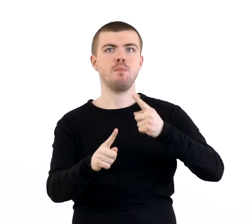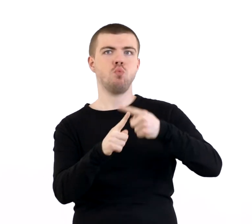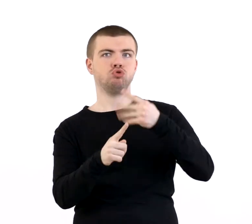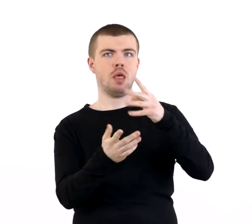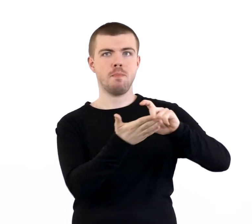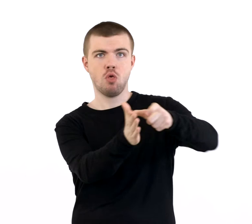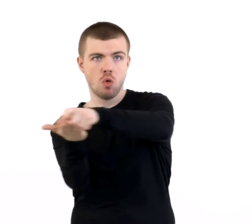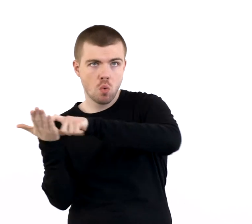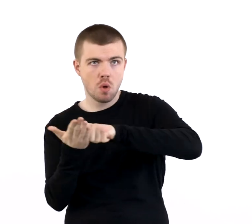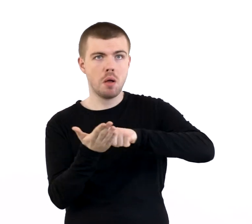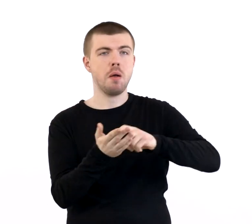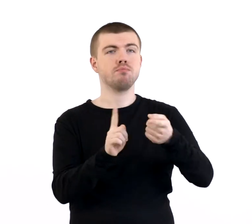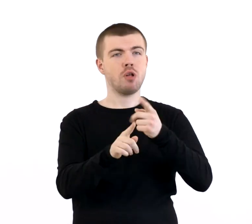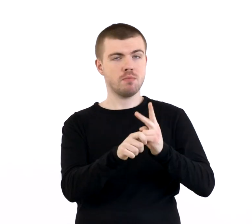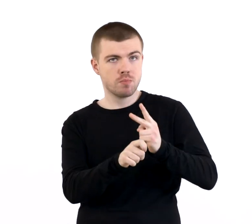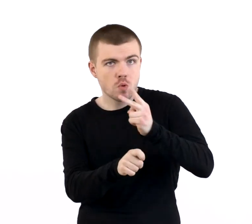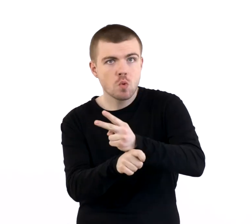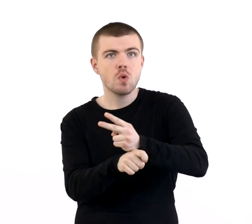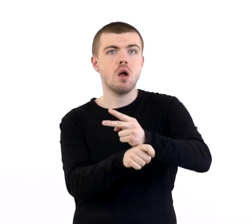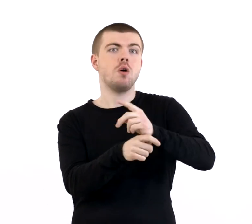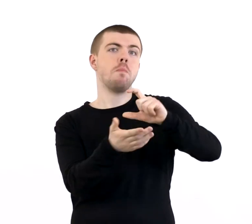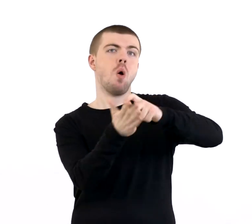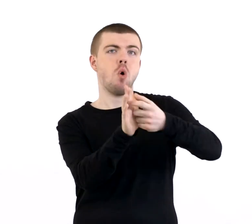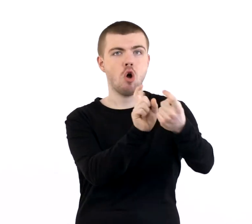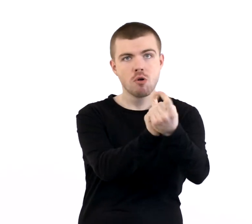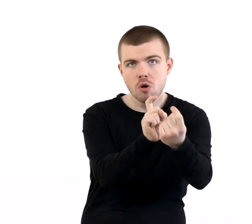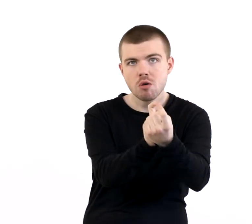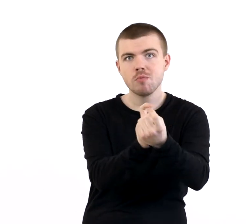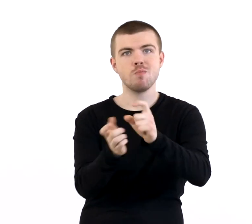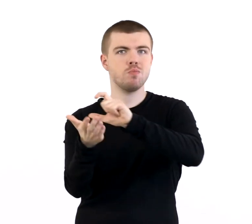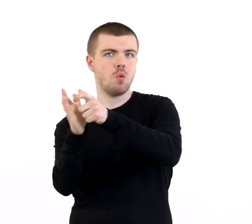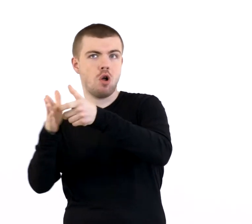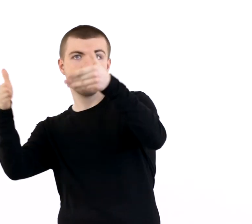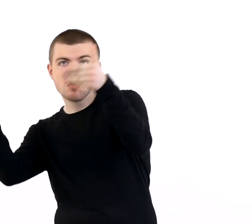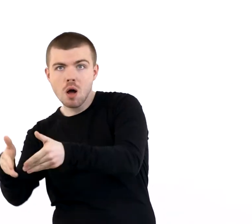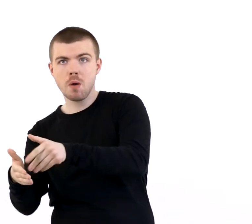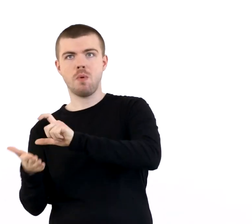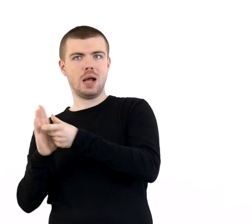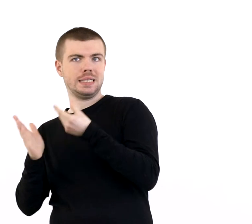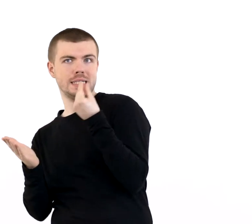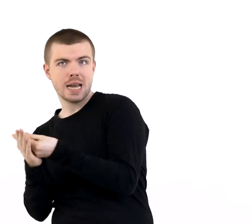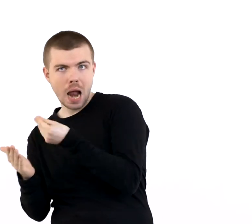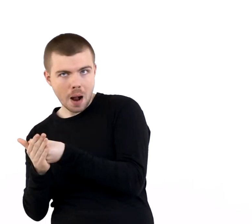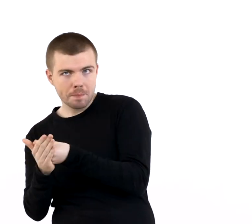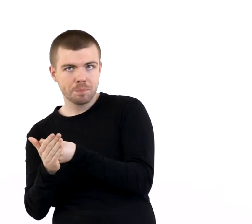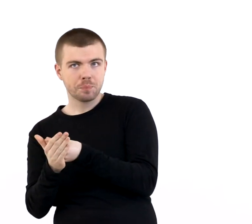oraz czterech komór: przedsionka, komory bocznej, komory grobowej i skarbca.